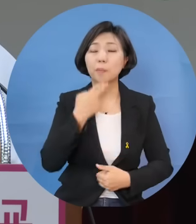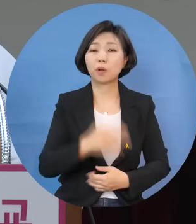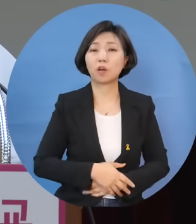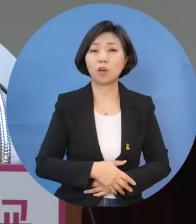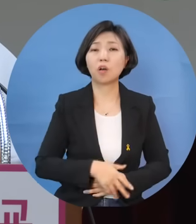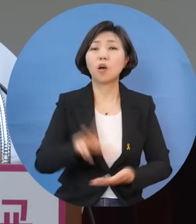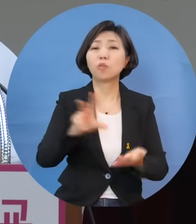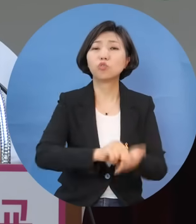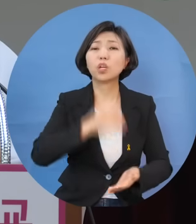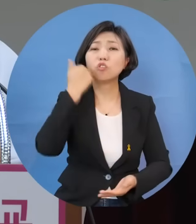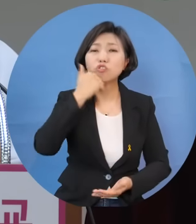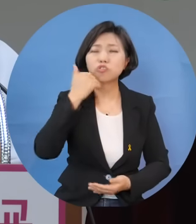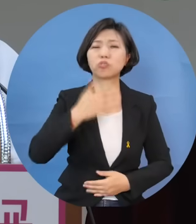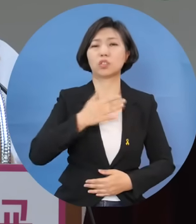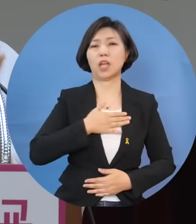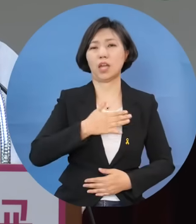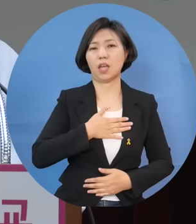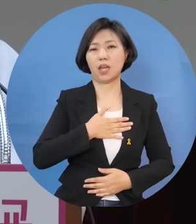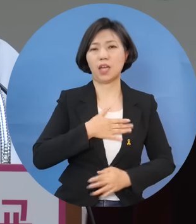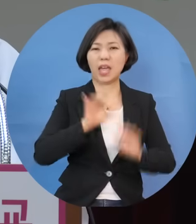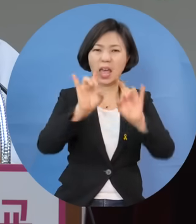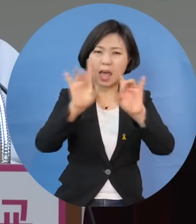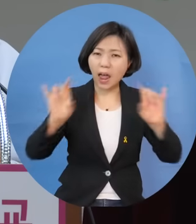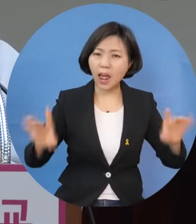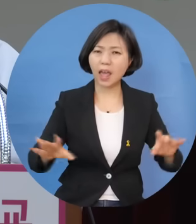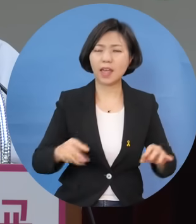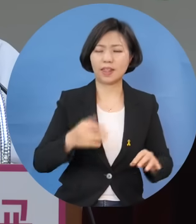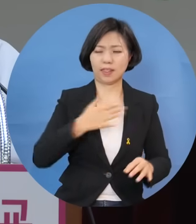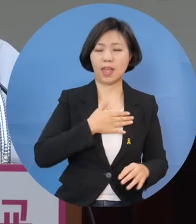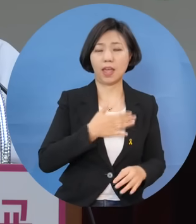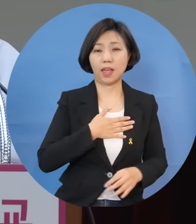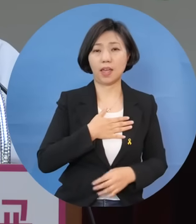문제는 누구다? 나, 각자, 그럼 '나'가 뭐냐?